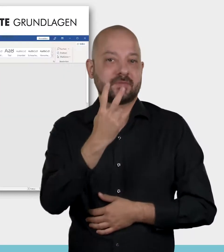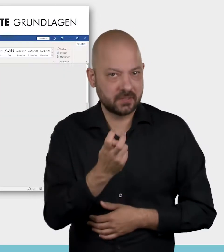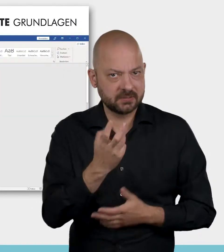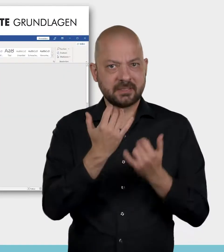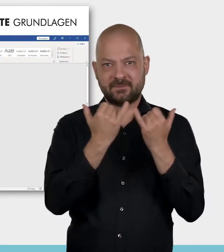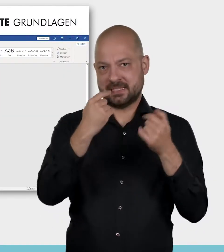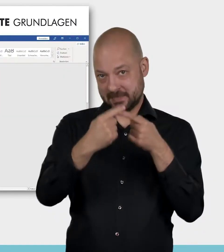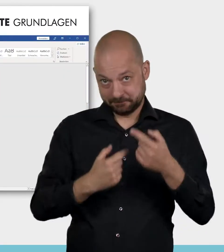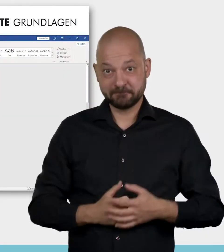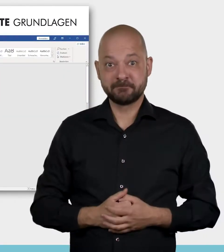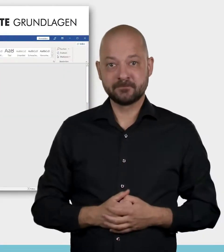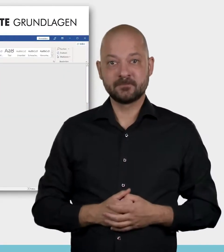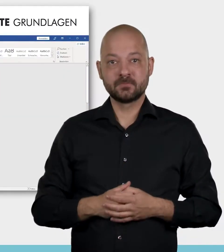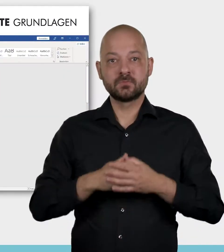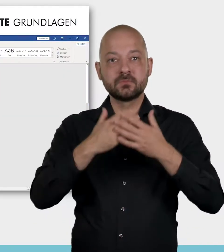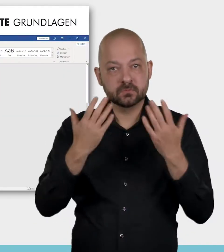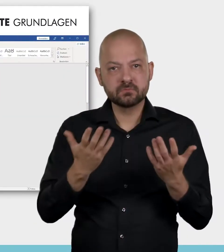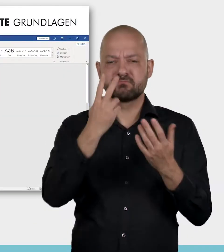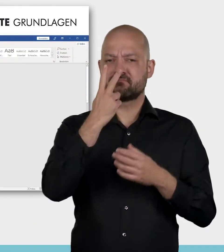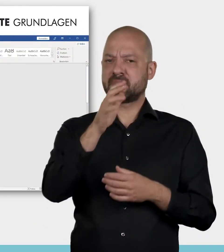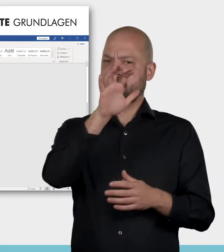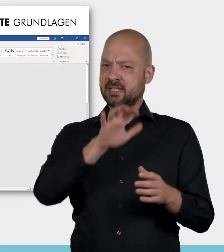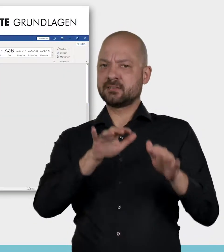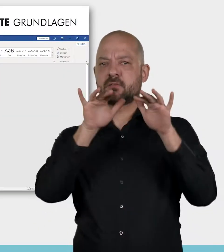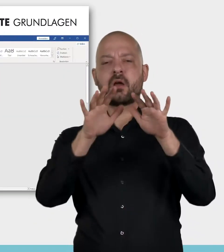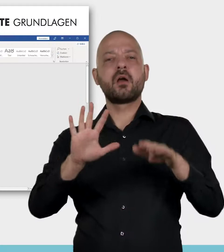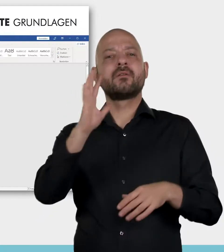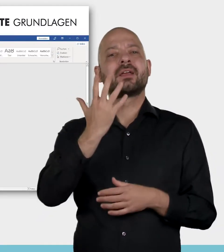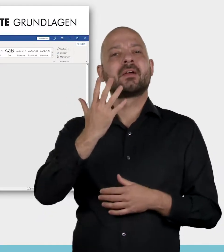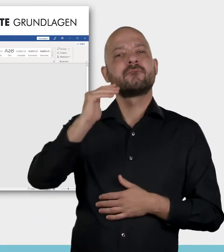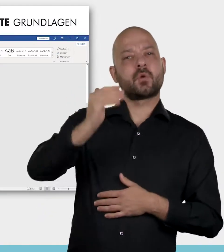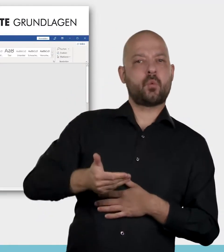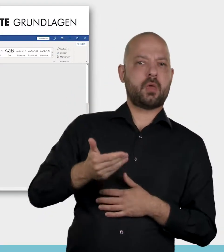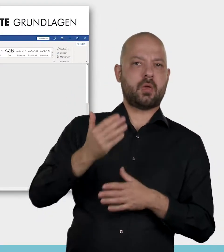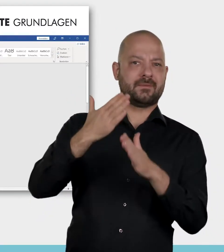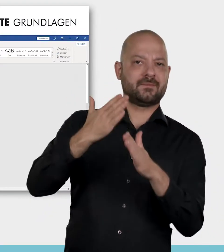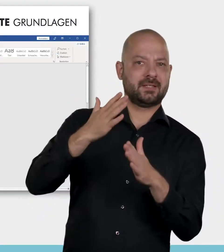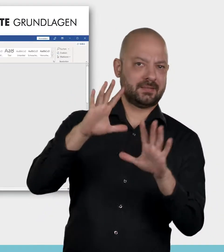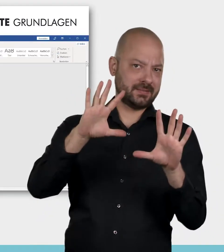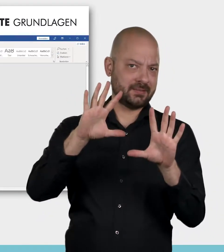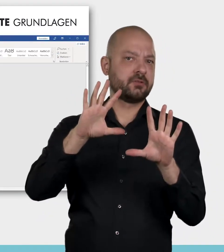Zunächst weisen Sie Ihrem Text Formatvorlagen zu. So ist das Dokument einheitlich gestaltet